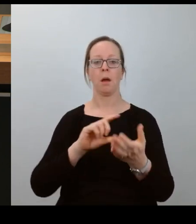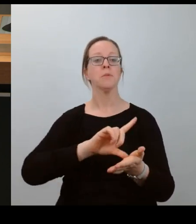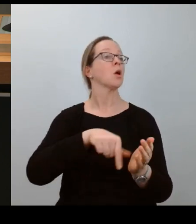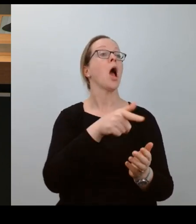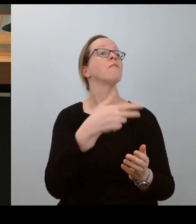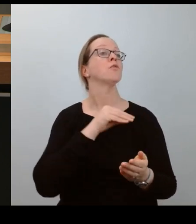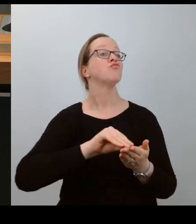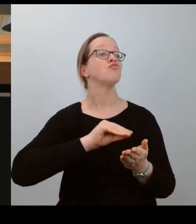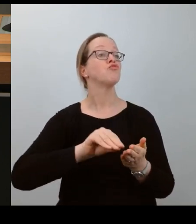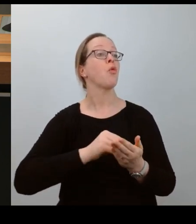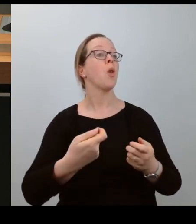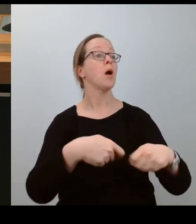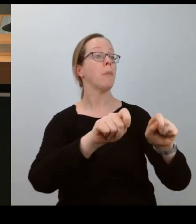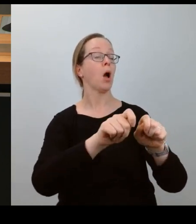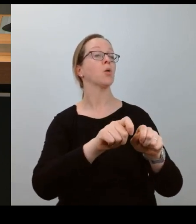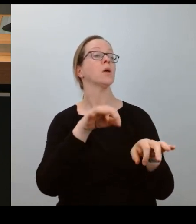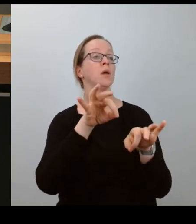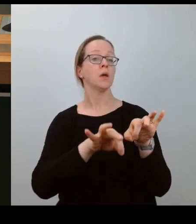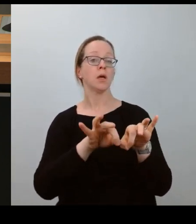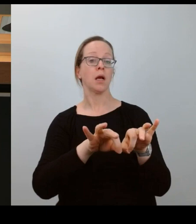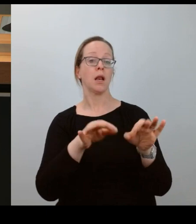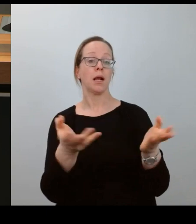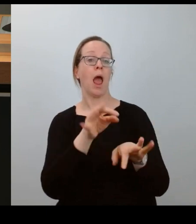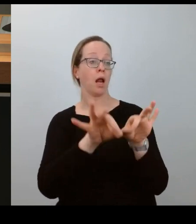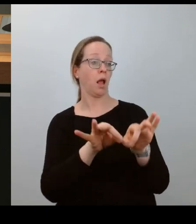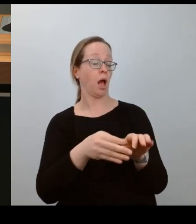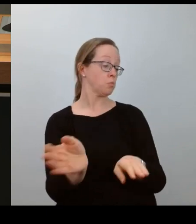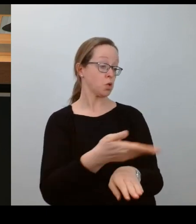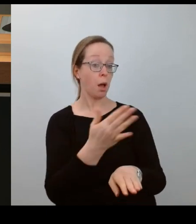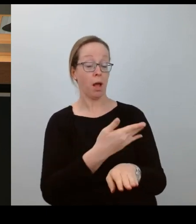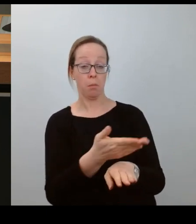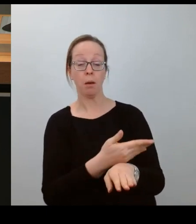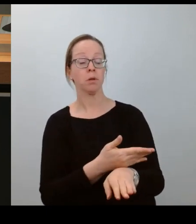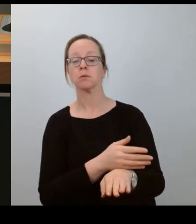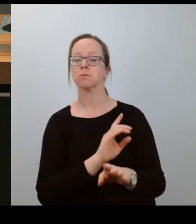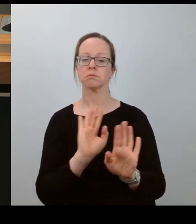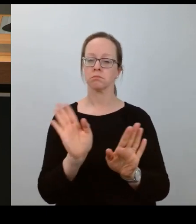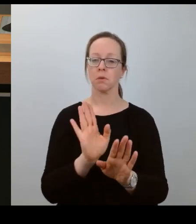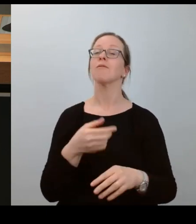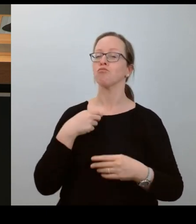Und wenn es dann wirklich nicht anders geht, wenn keine andere Möglichkeit ist, dann sagen wir OK, das akzeptieren wir.